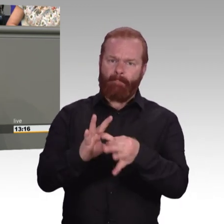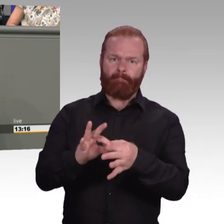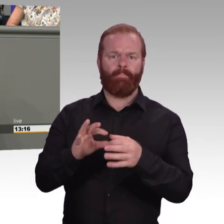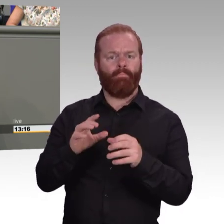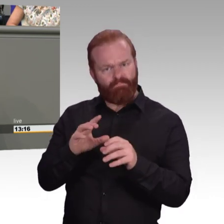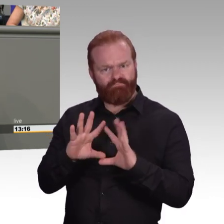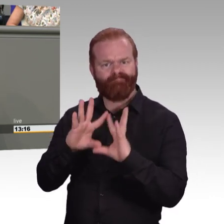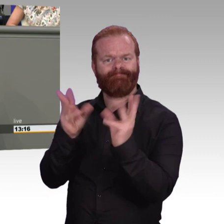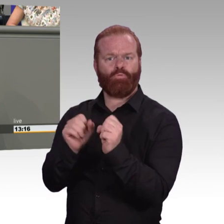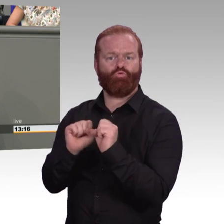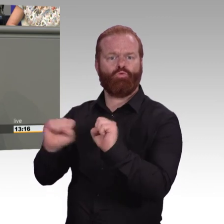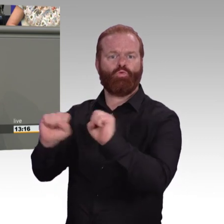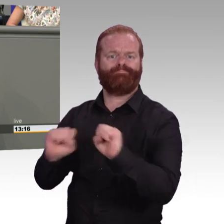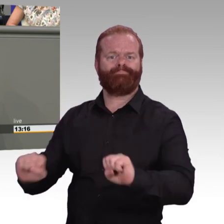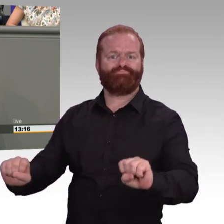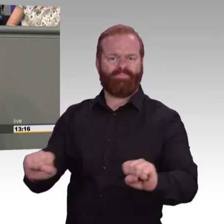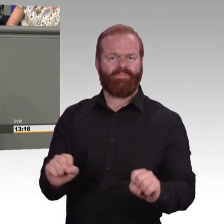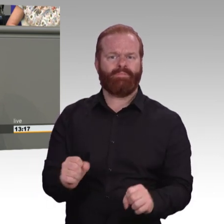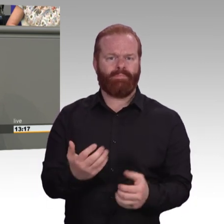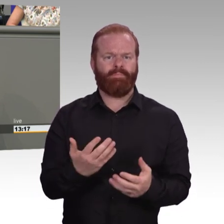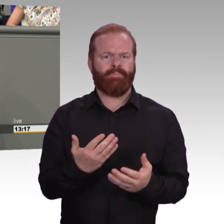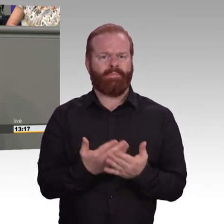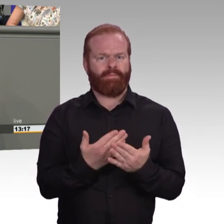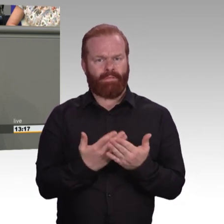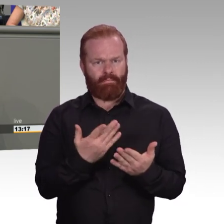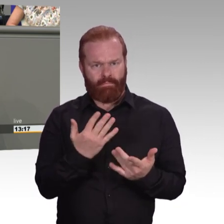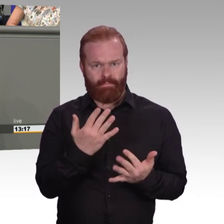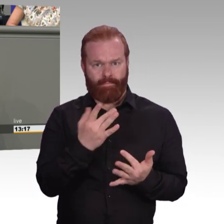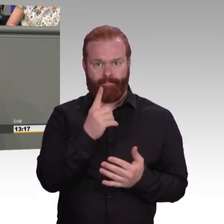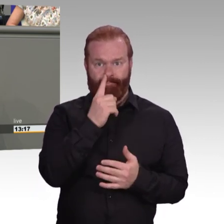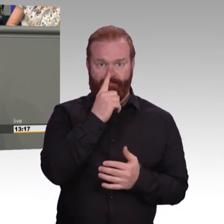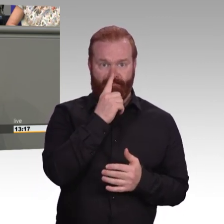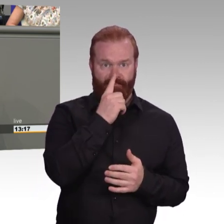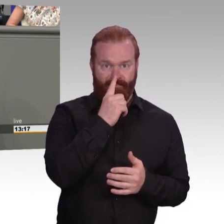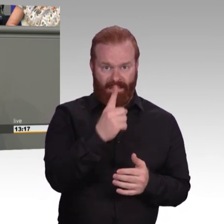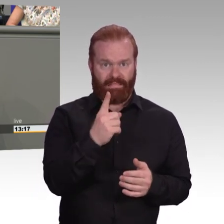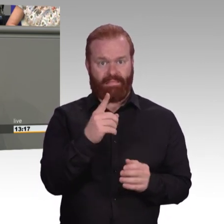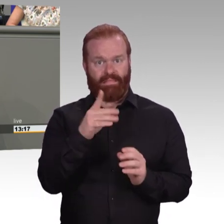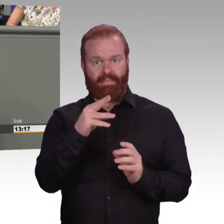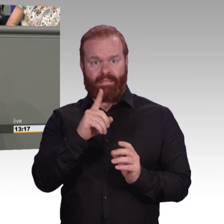Gesetzesentwürfen verbirgt, ist ein Angriff auf das Erziehungsrecht der Eltern. (Beifall)